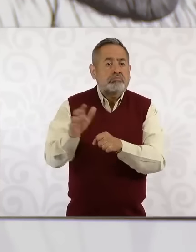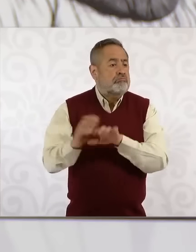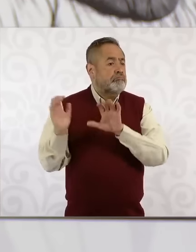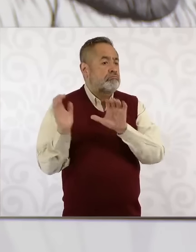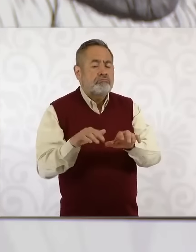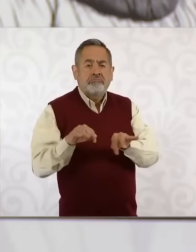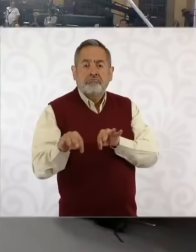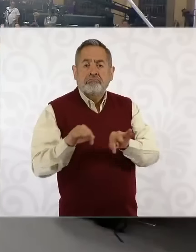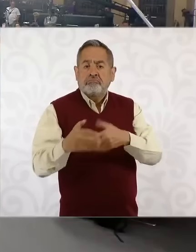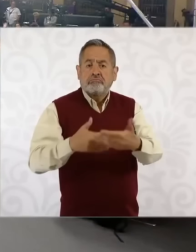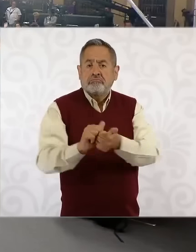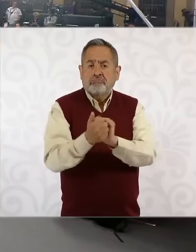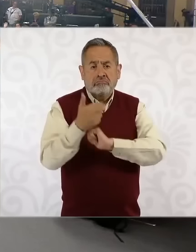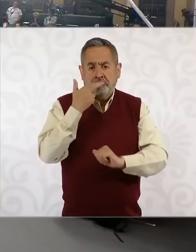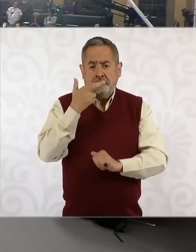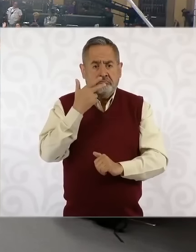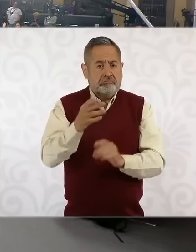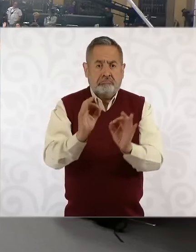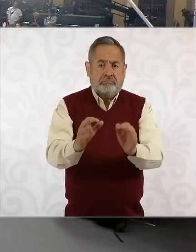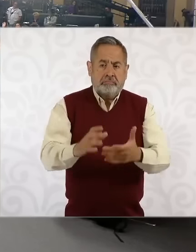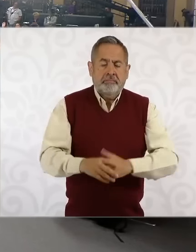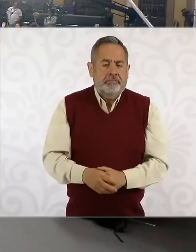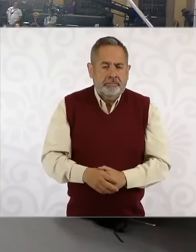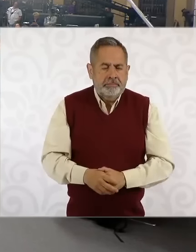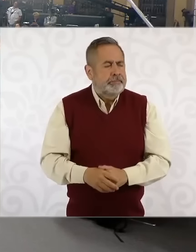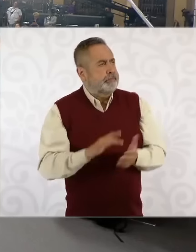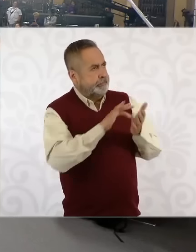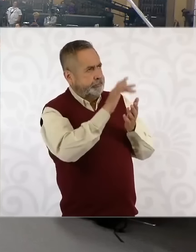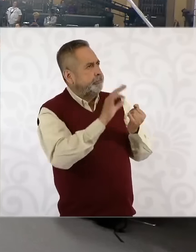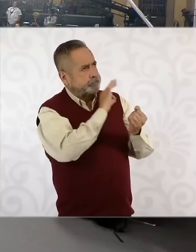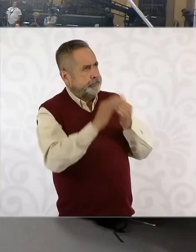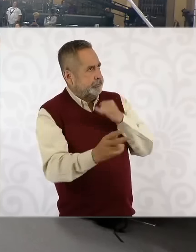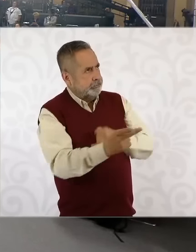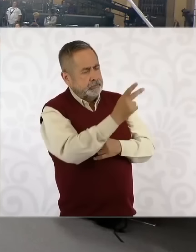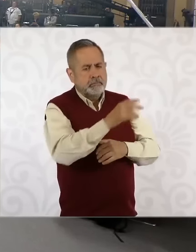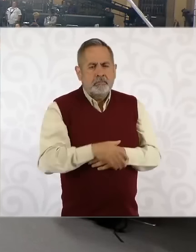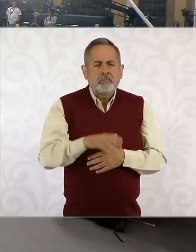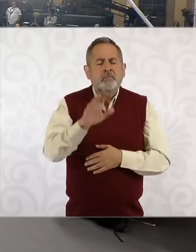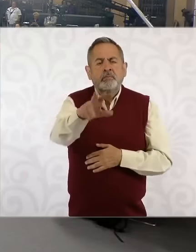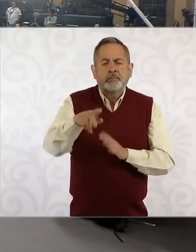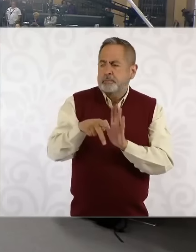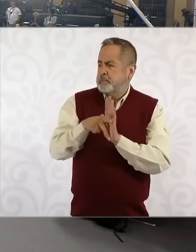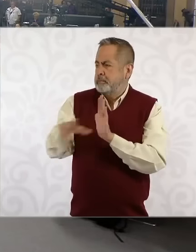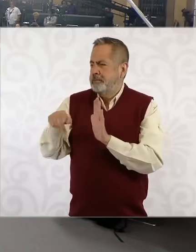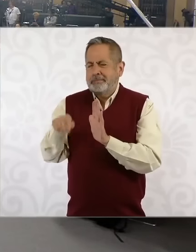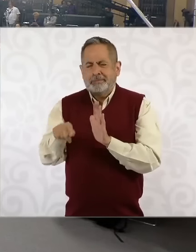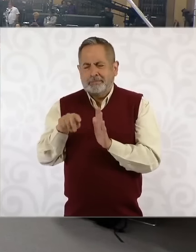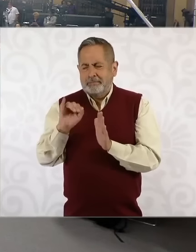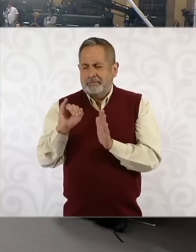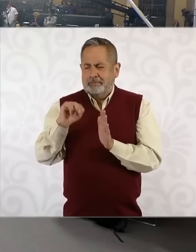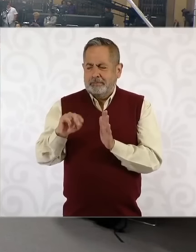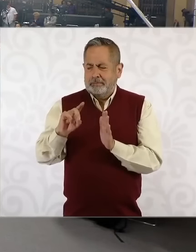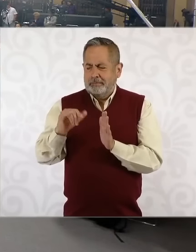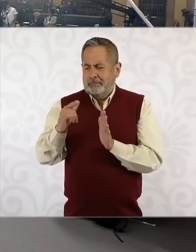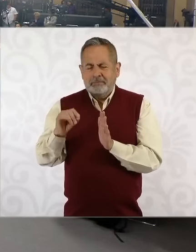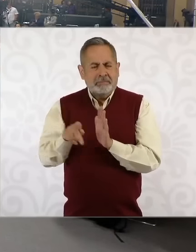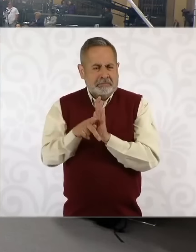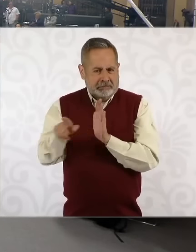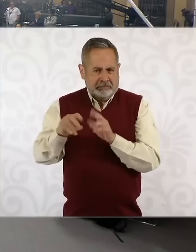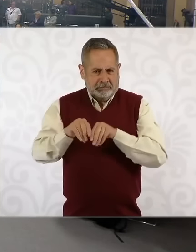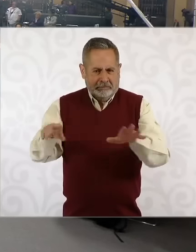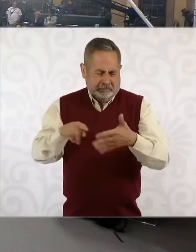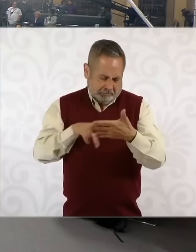México. Gracias. Y eh ya por último eh el reporte Índigo eh eh publica junto con Factométrica,